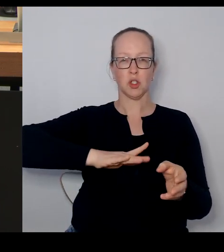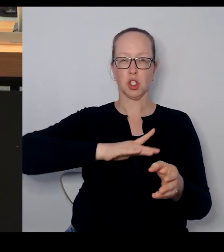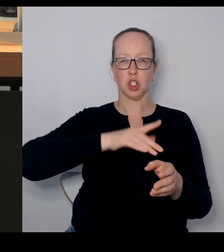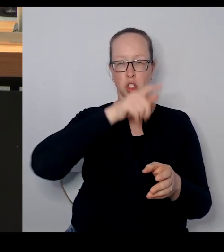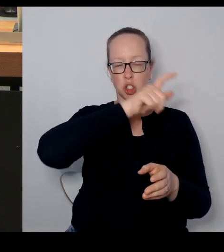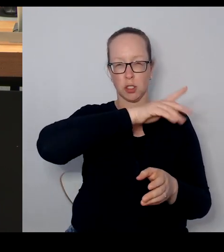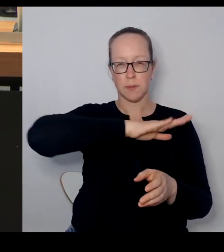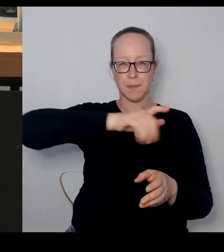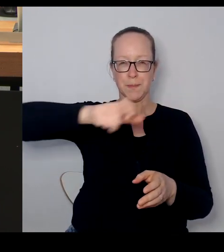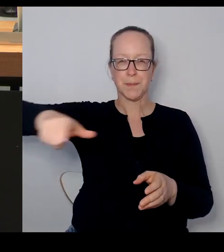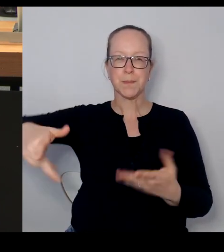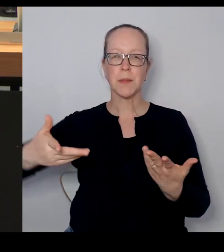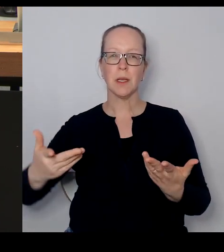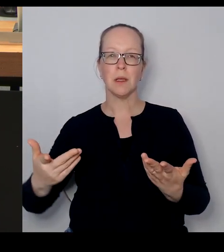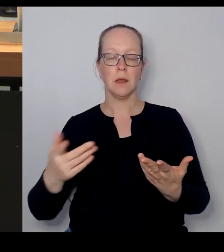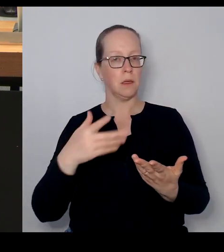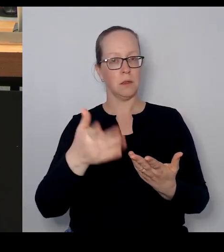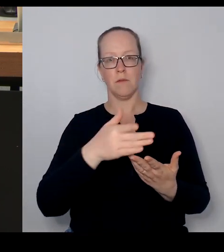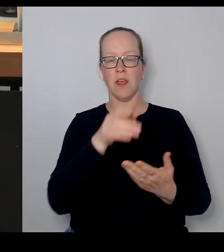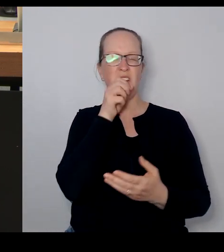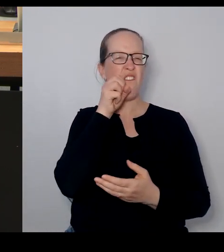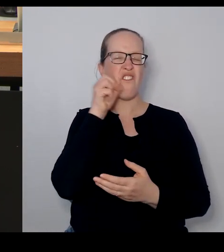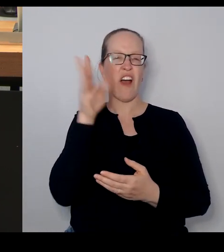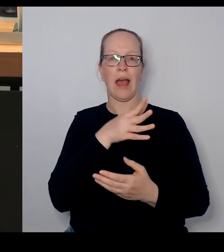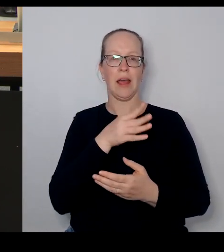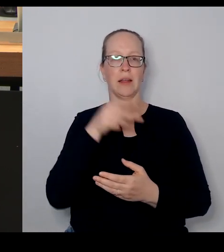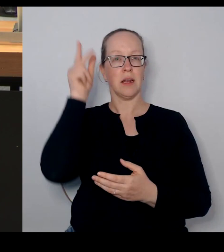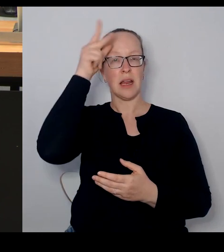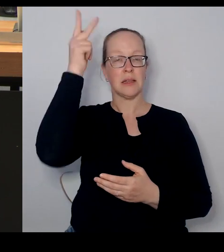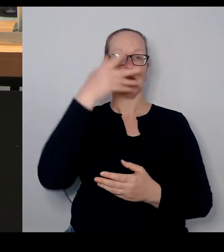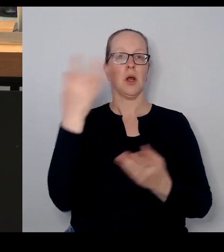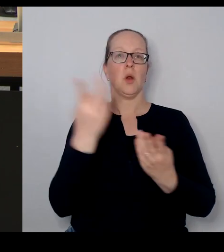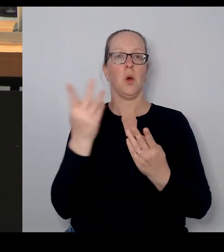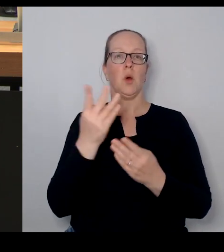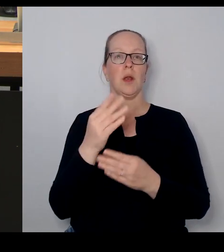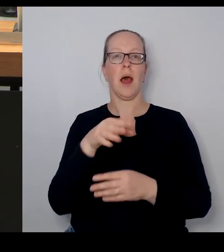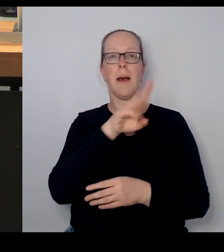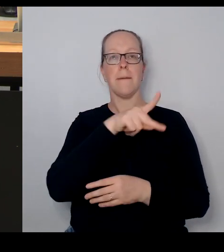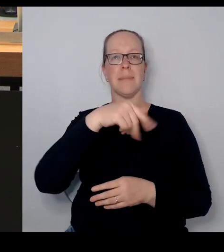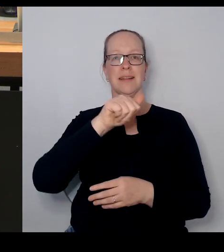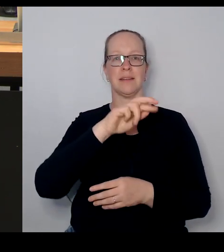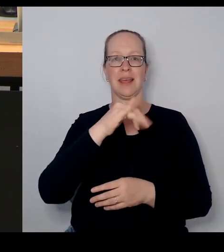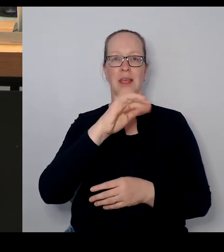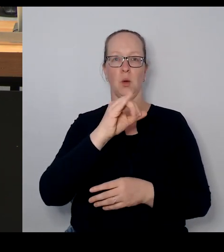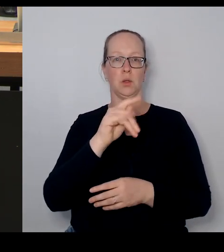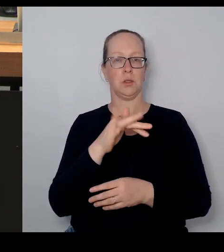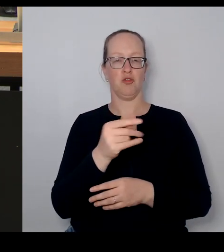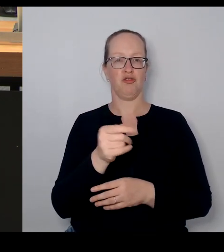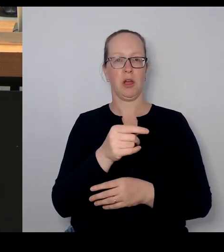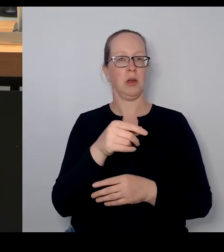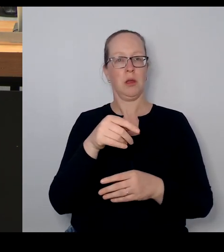die es in diesem Land gibt. Das aller Allerletzte. Meine Damen und Herren, das möchte ich Ihnen mal sagen, gerade an dieser Stelle.